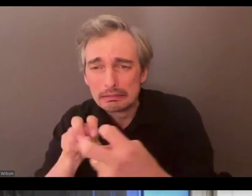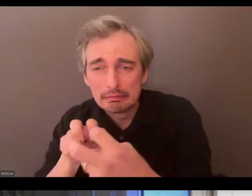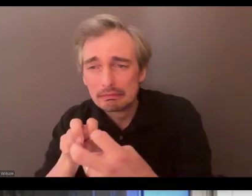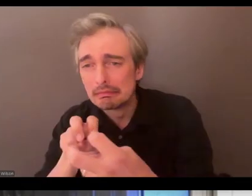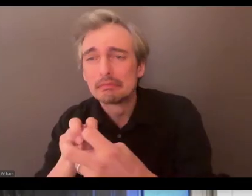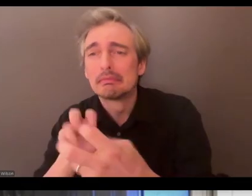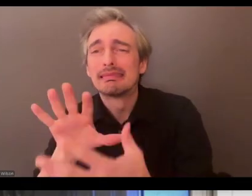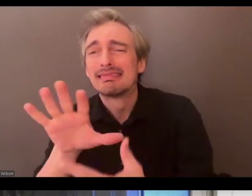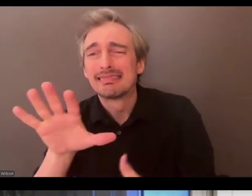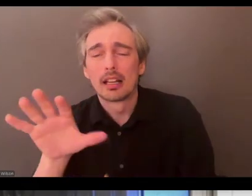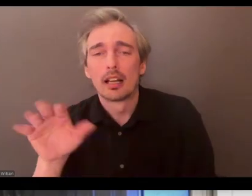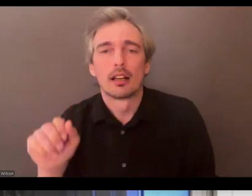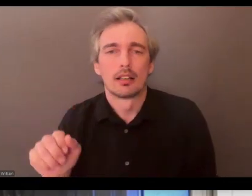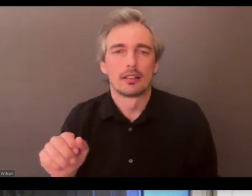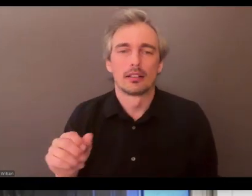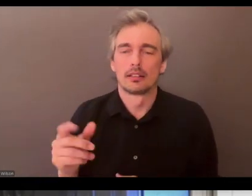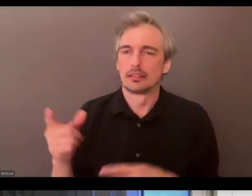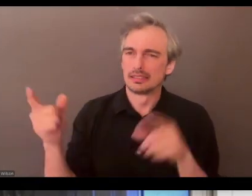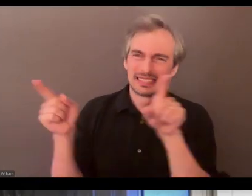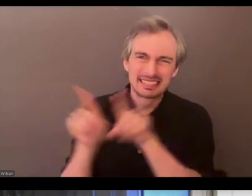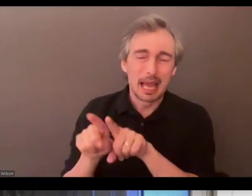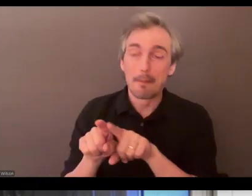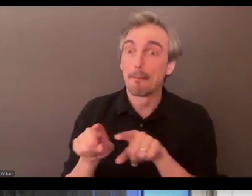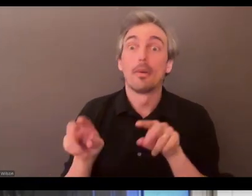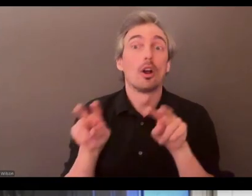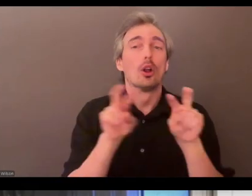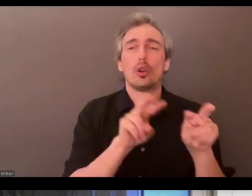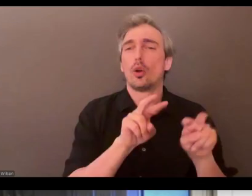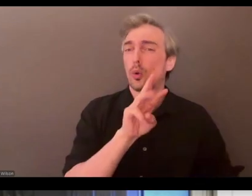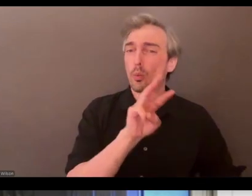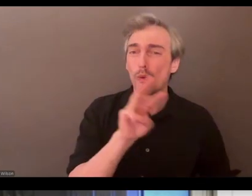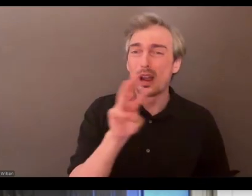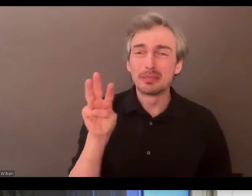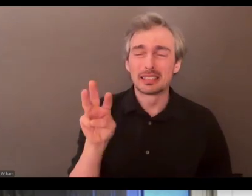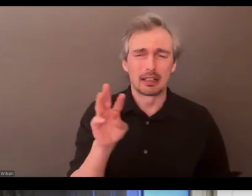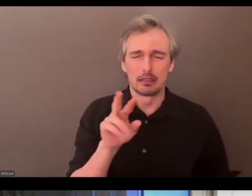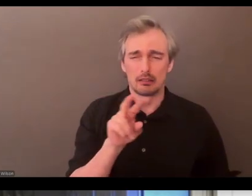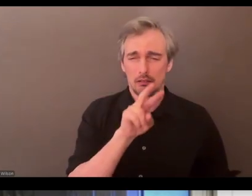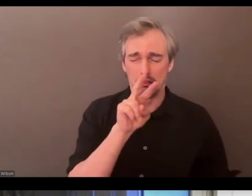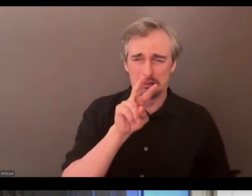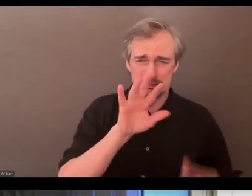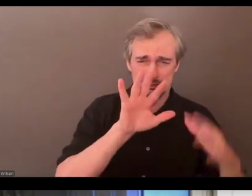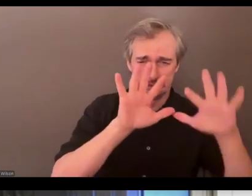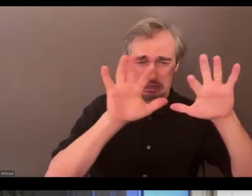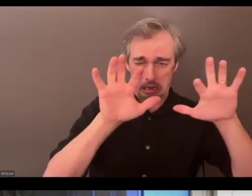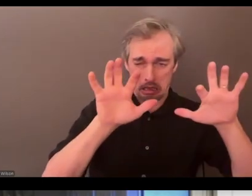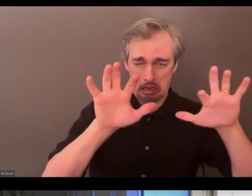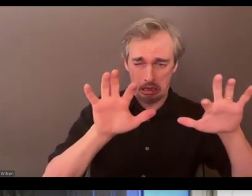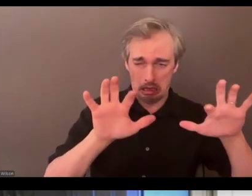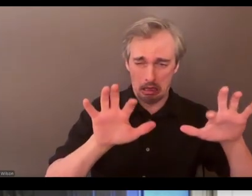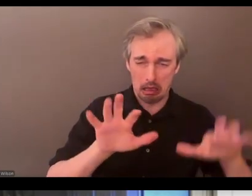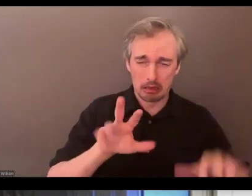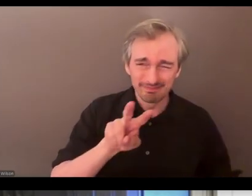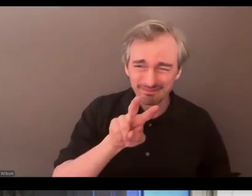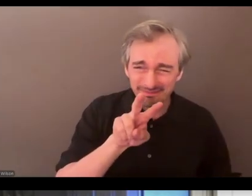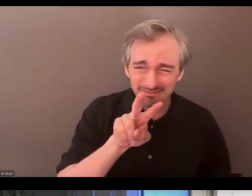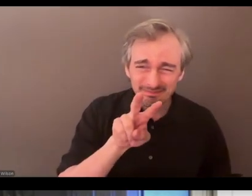ウェブサイトを見ていて、目を細めて読もうとしている ときに、突然いろいろな要素が現れることがあります。